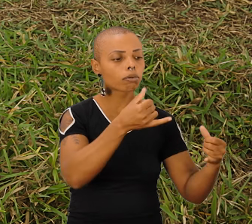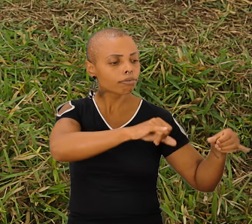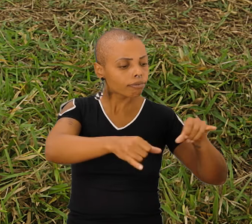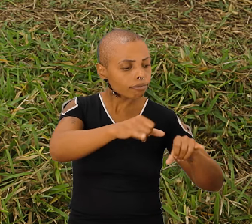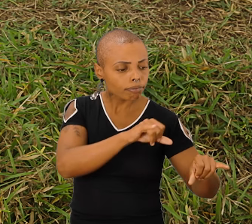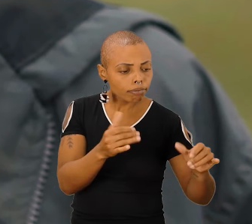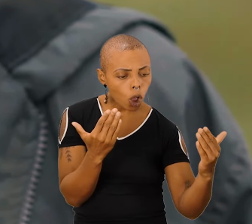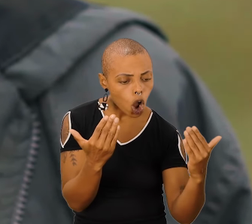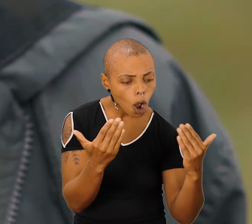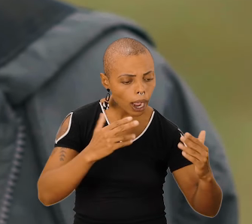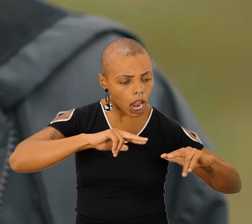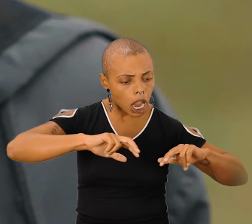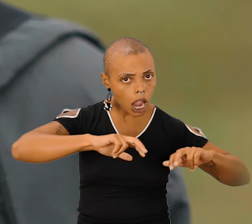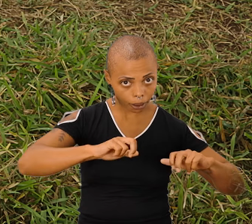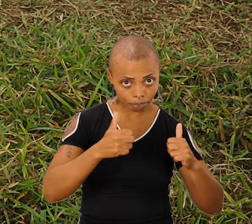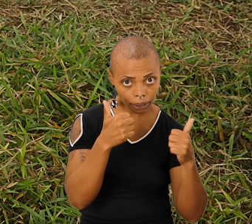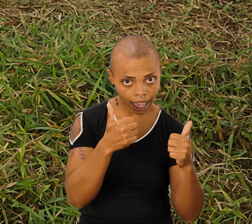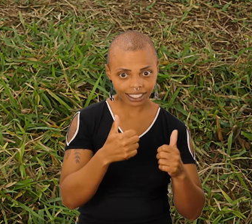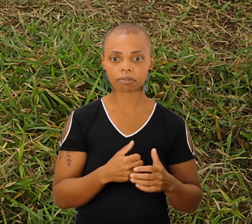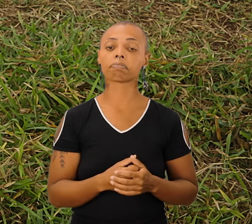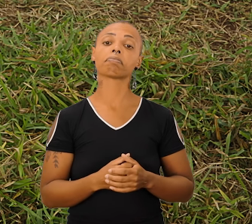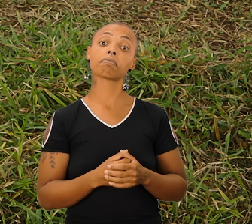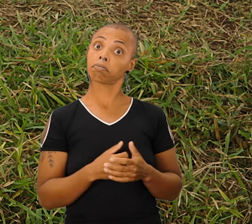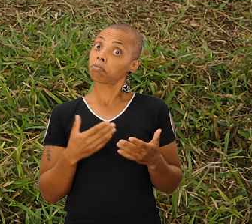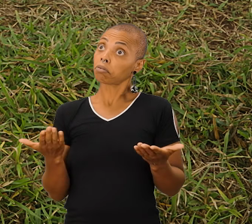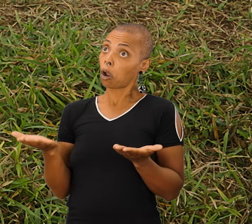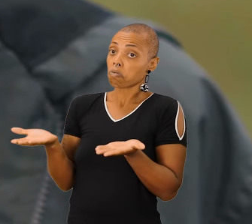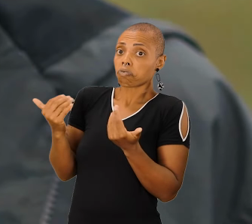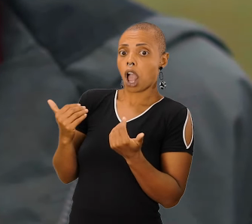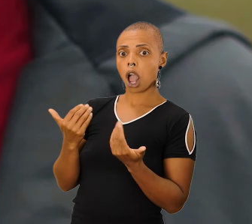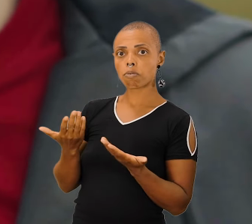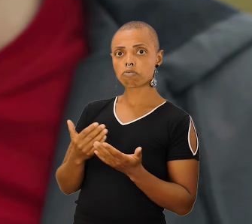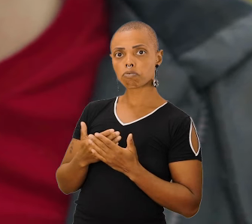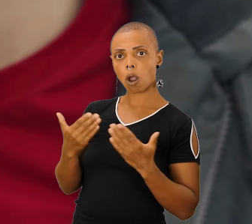para que os laboratórios possam fazer essa análise, beleza? [Jotapê] Ô prima, então vamos fazer essa análise, né?